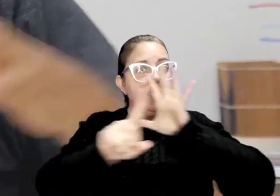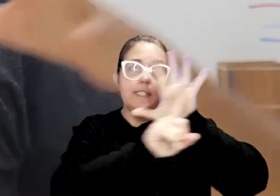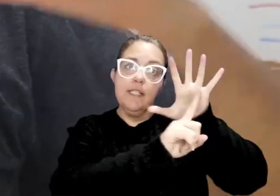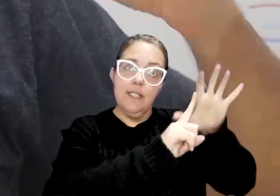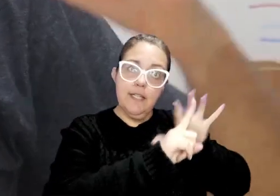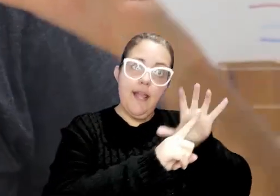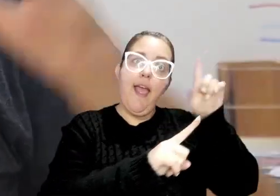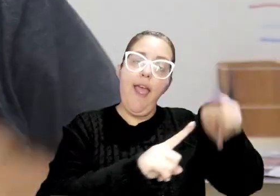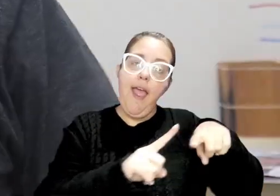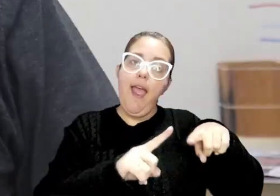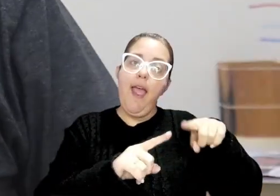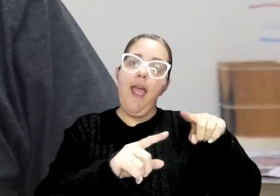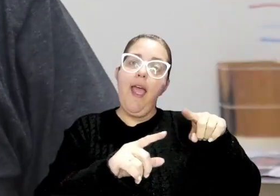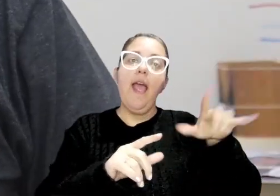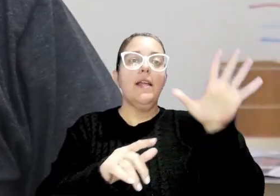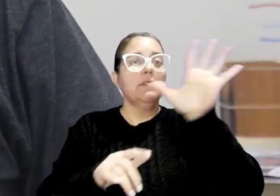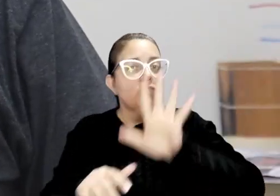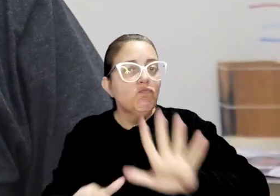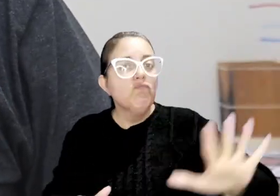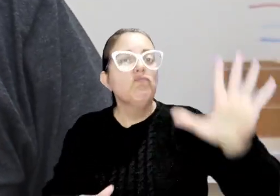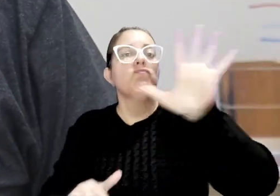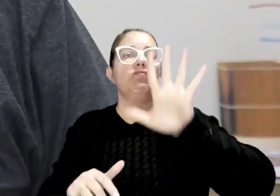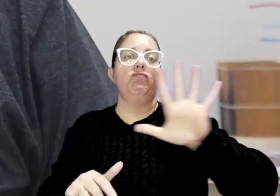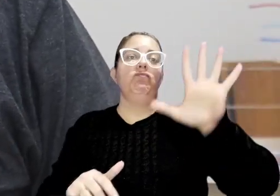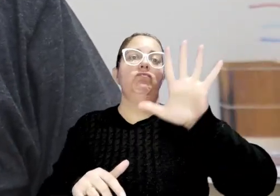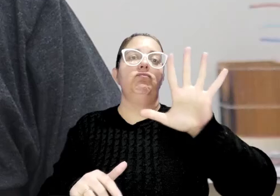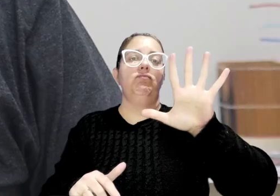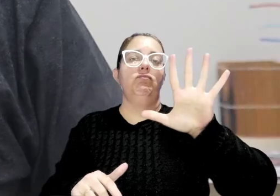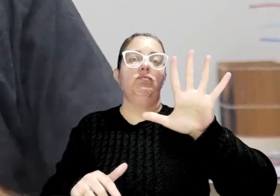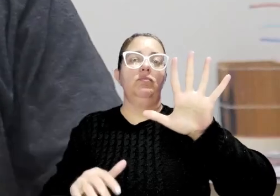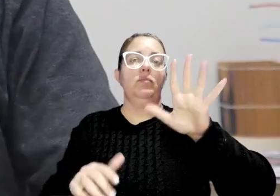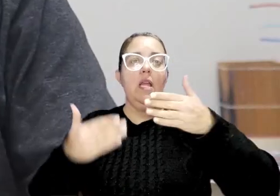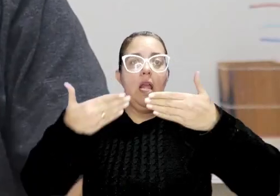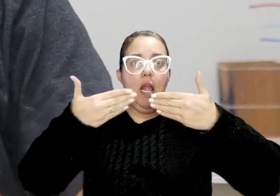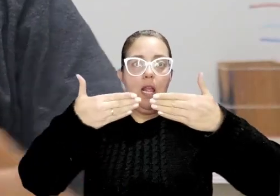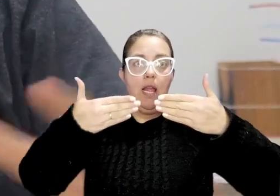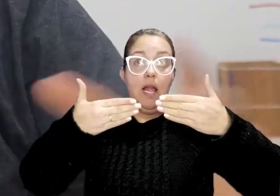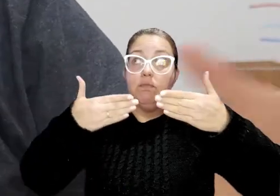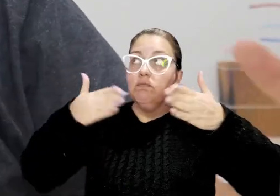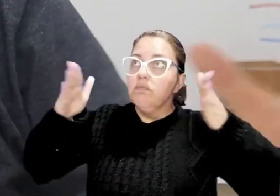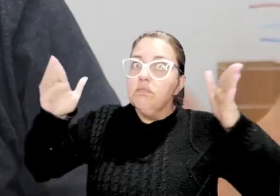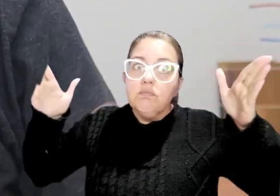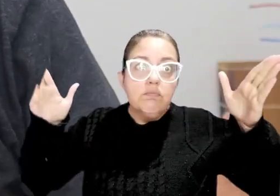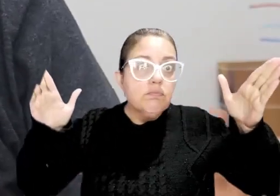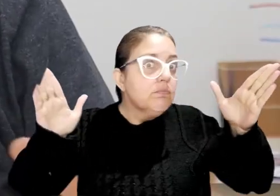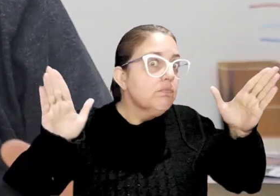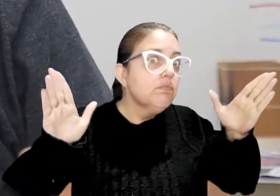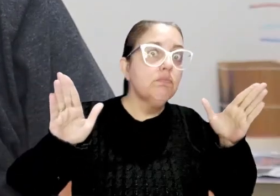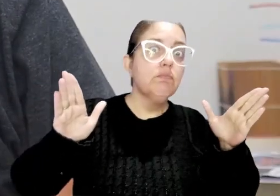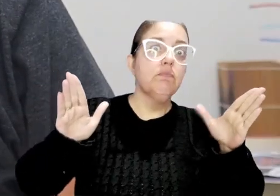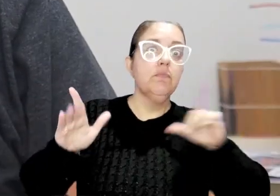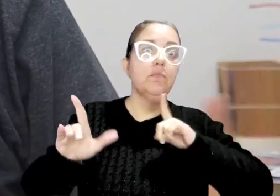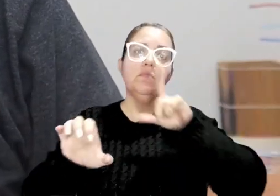pouco o olhar né você tem lá o empreendimento você conseguir fazer com que o olhar fique mais